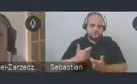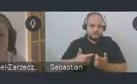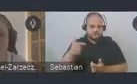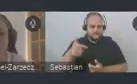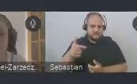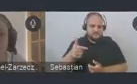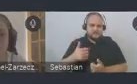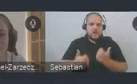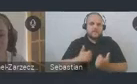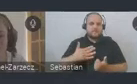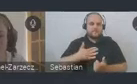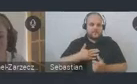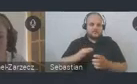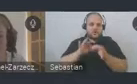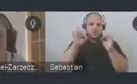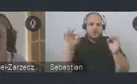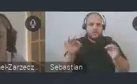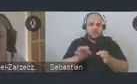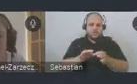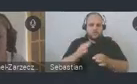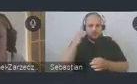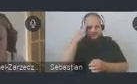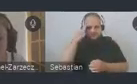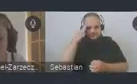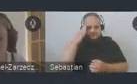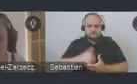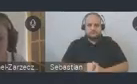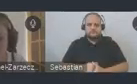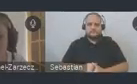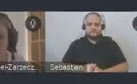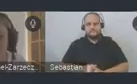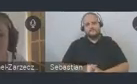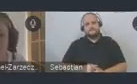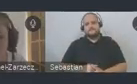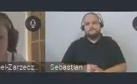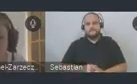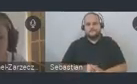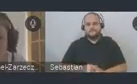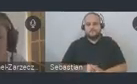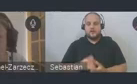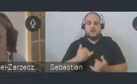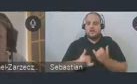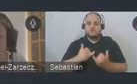żeby mieć te ogólne umiejętności cyfrowe. Jeżeli tego nie mamy,